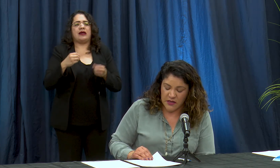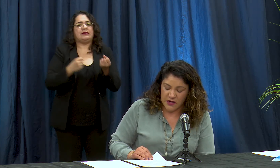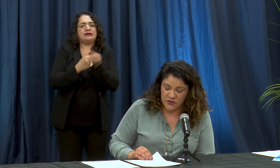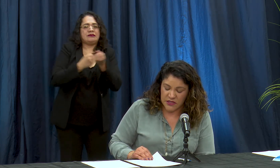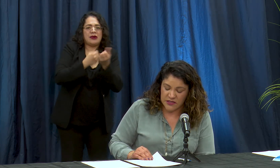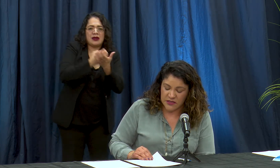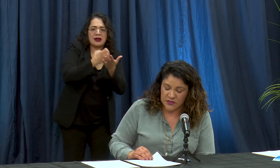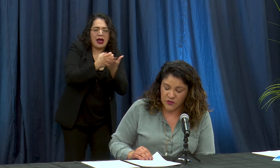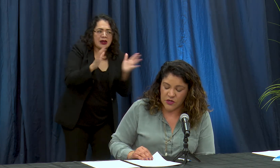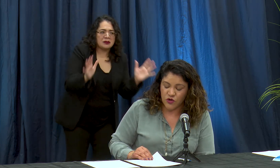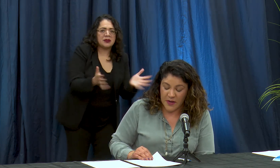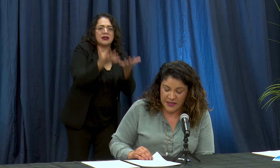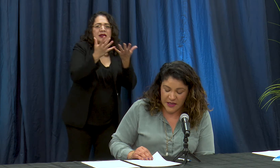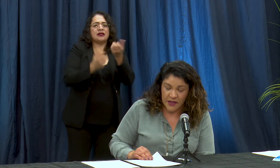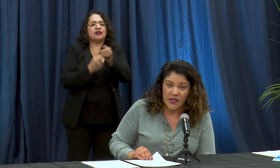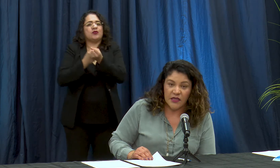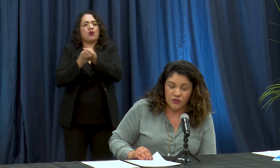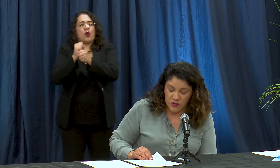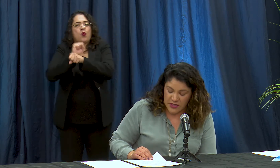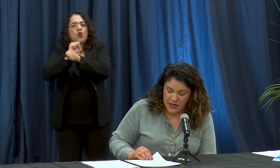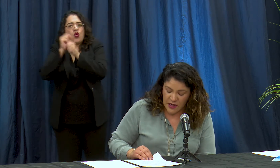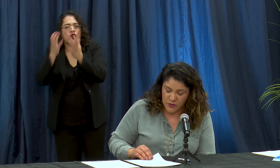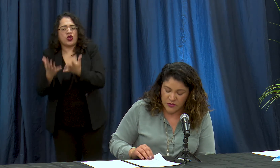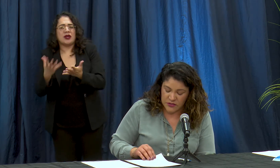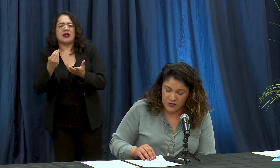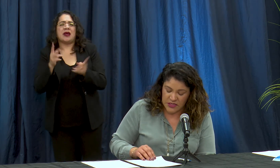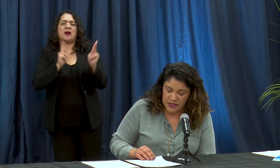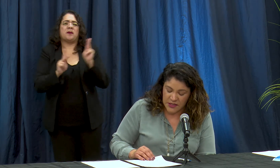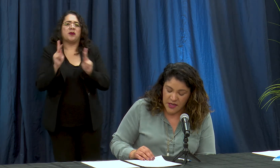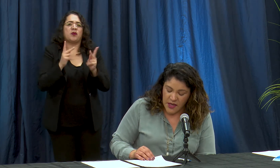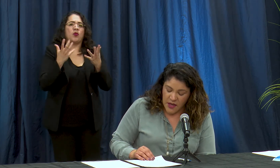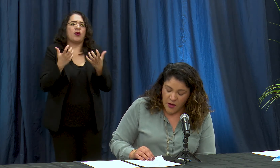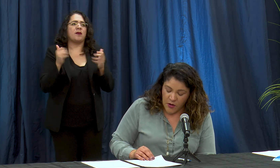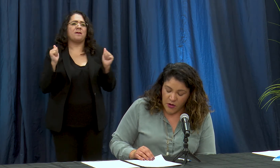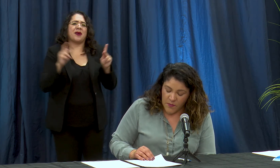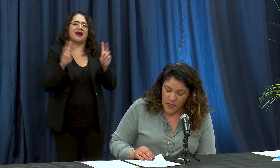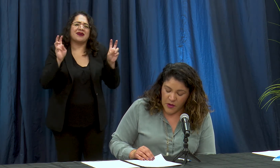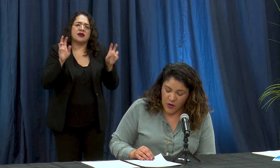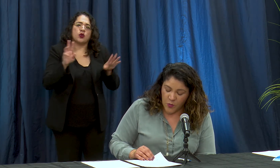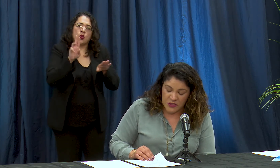d'arnot's la sensation de normally de que todos an ela Moses tow CEA's open